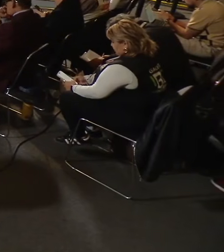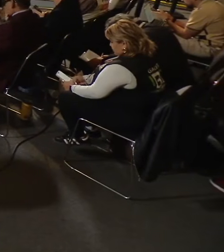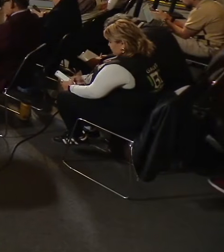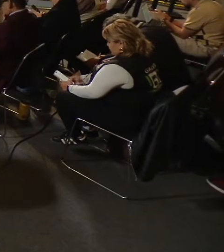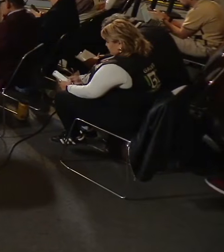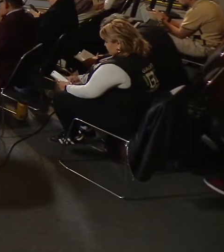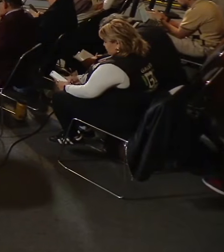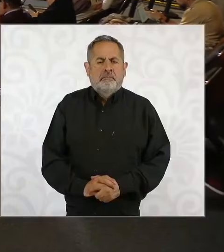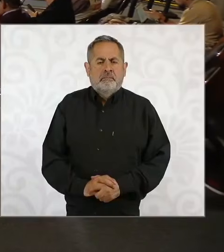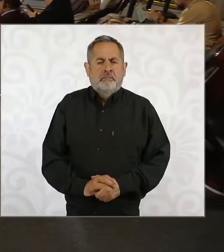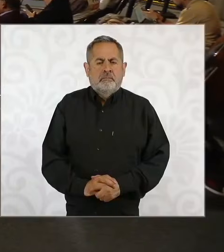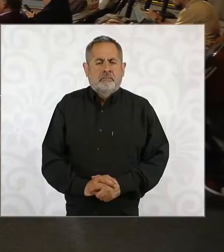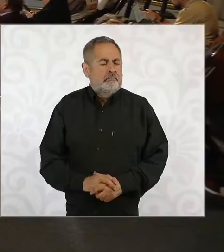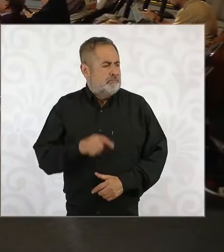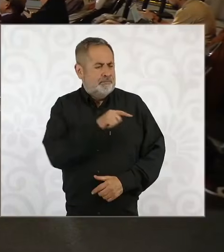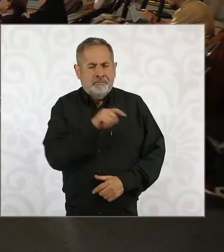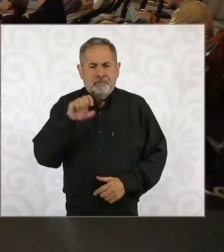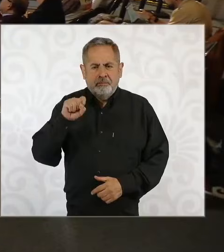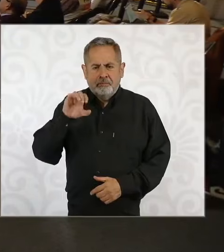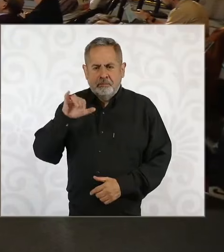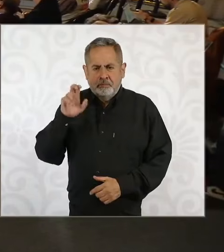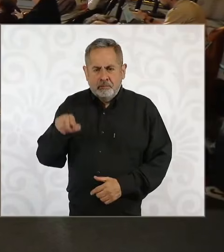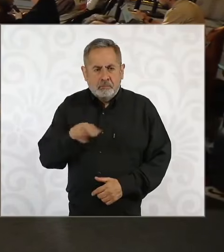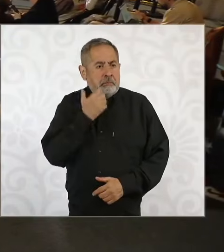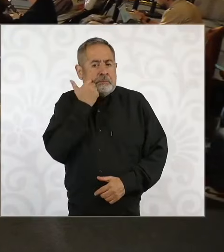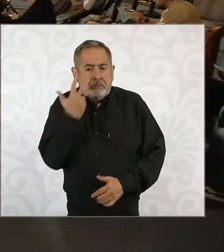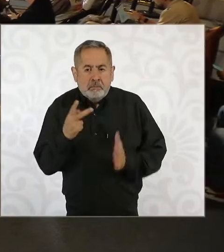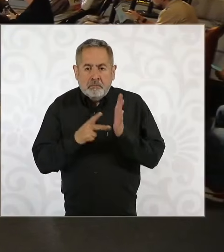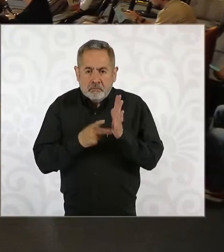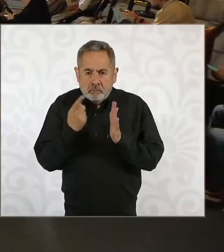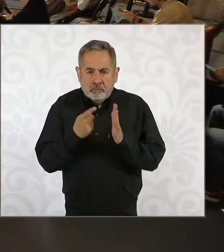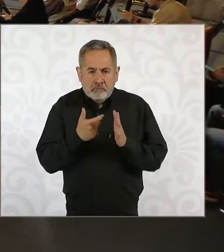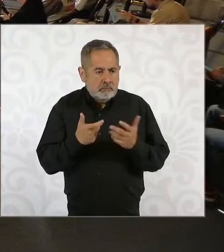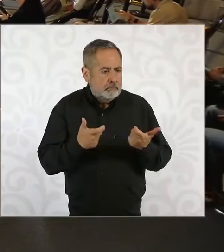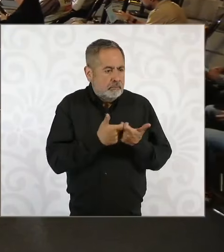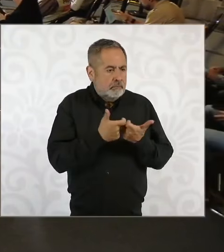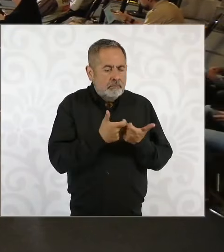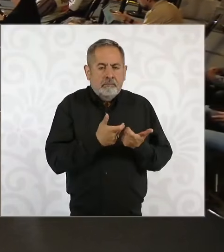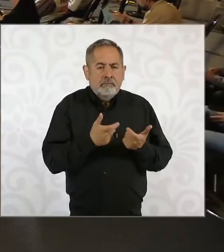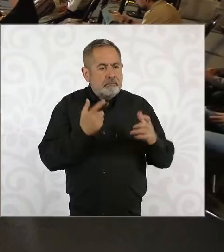para revivir lo que tiene que ver con los gastos médicos mayores, no a ministros, sino a mandos.